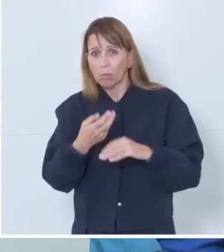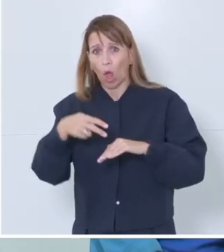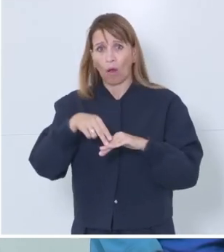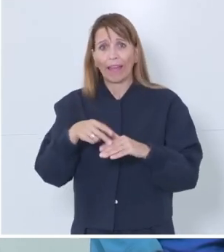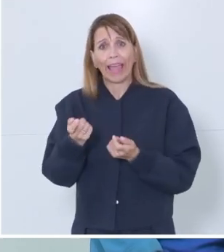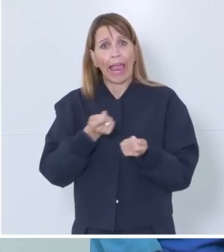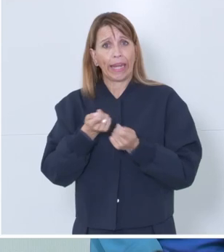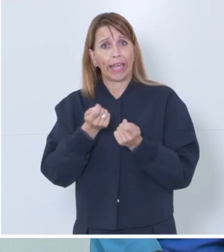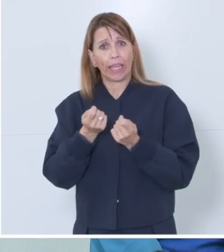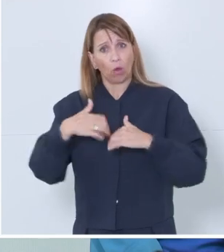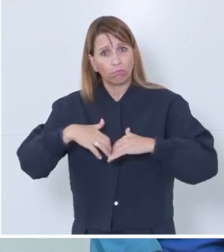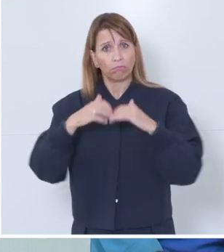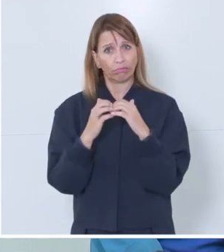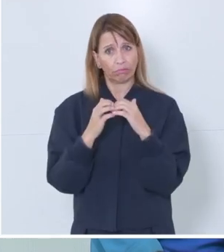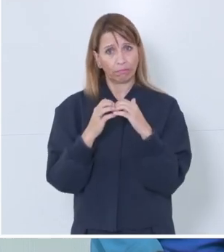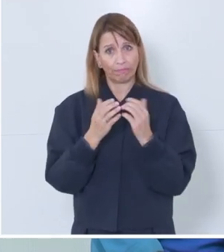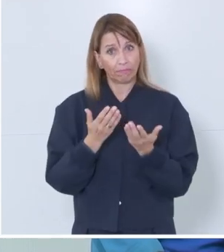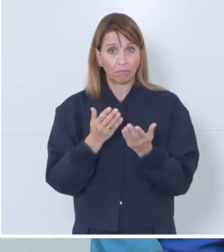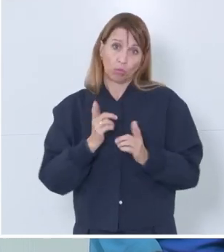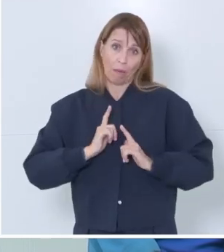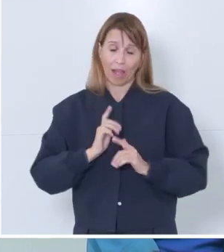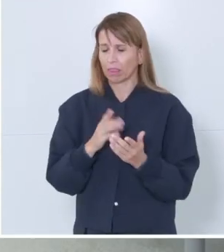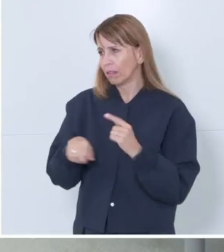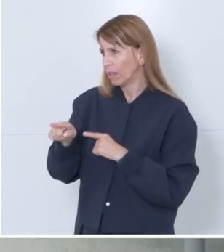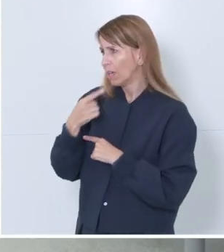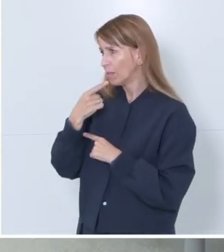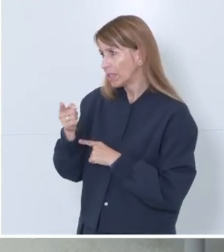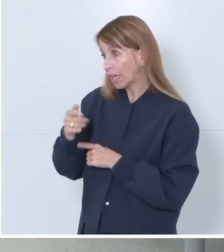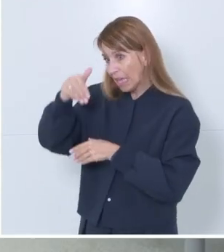Reporter: Aber inhaltlich wären Sie der FPÖ quasi näher als der SPÖ.